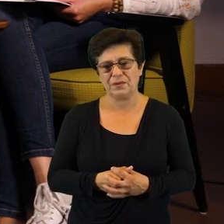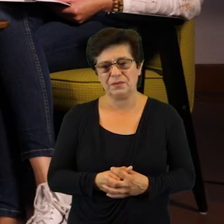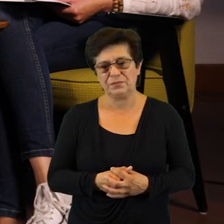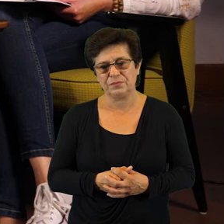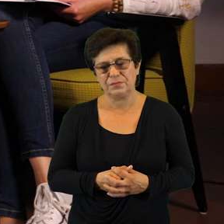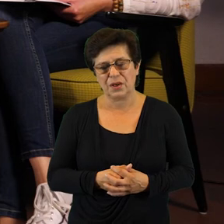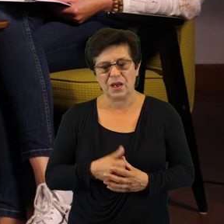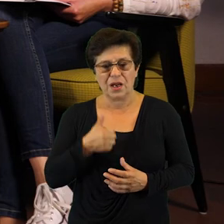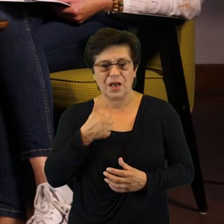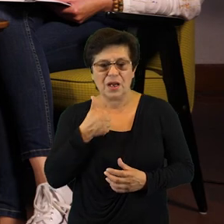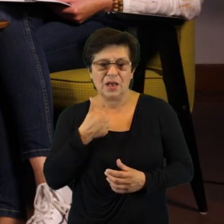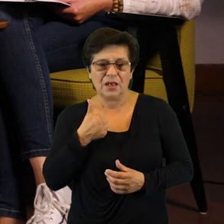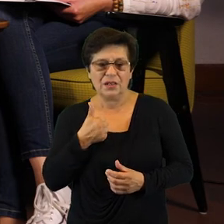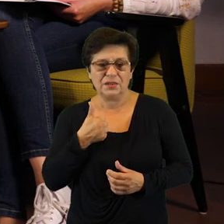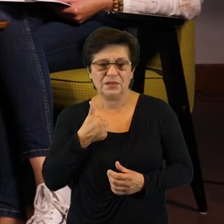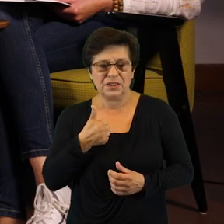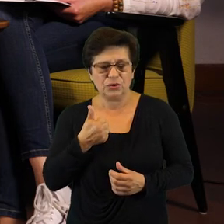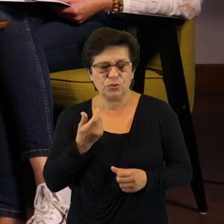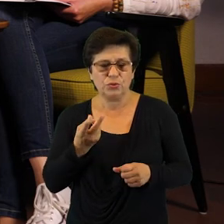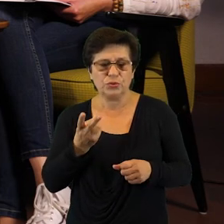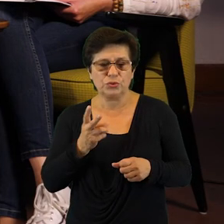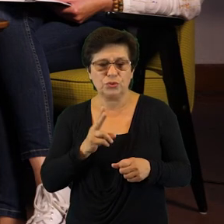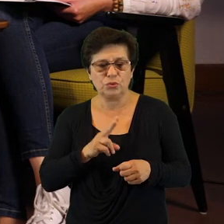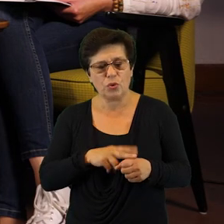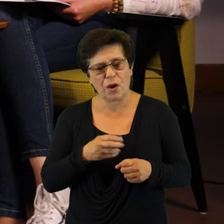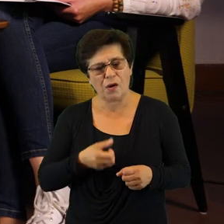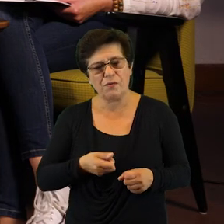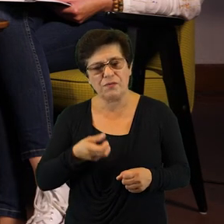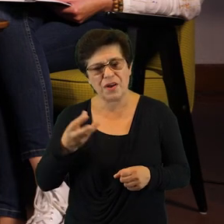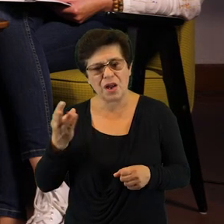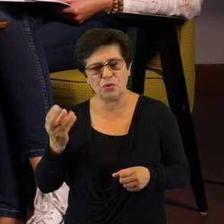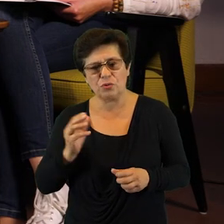ale jednym z takich, z których się w wielu korespondencjach,